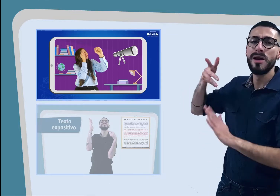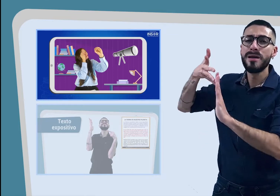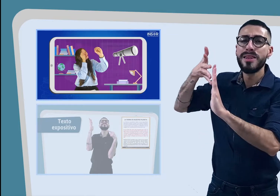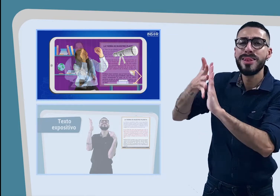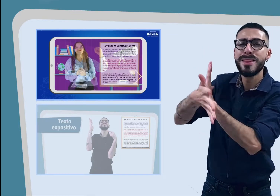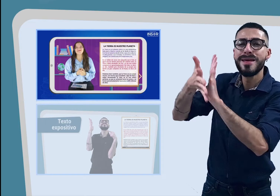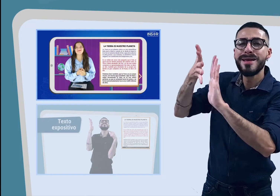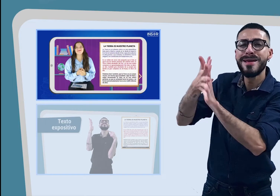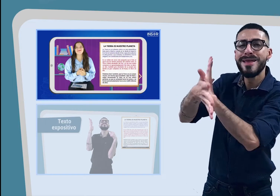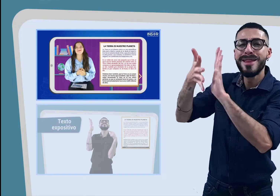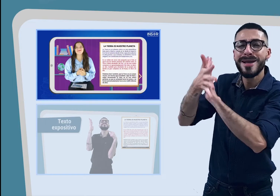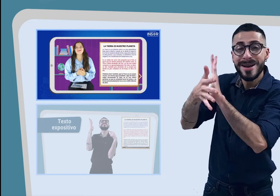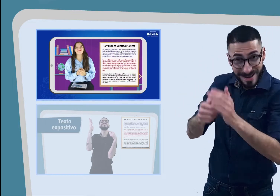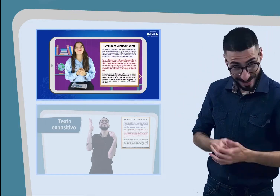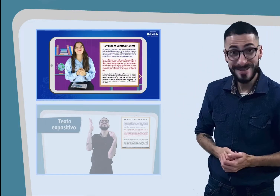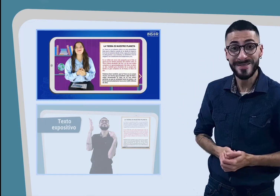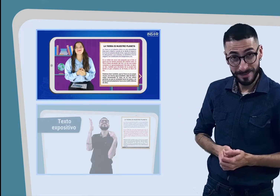En ese primer video conversaron sobre ese tema.